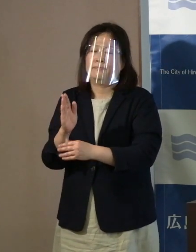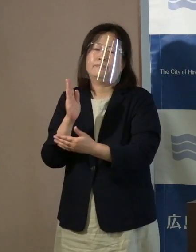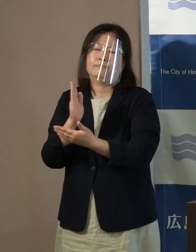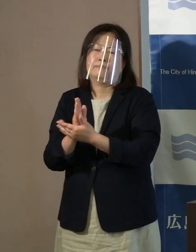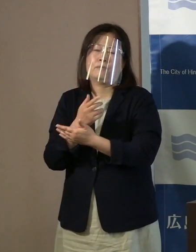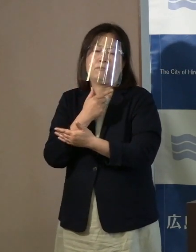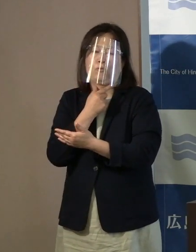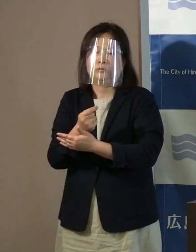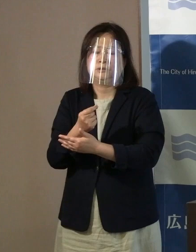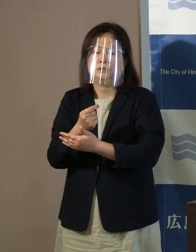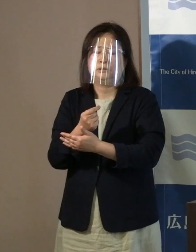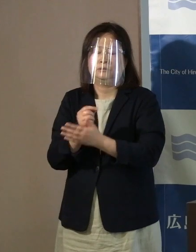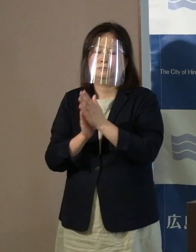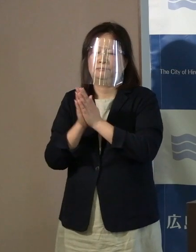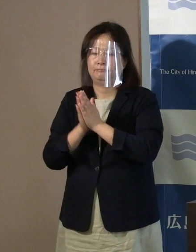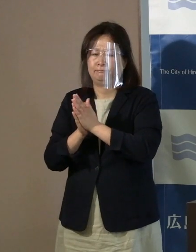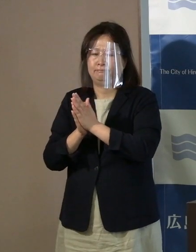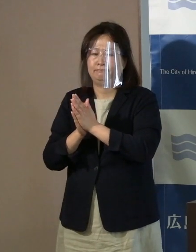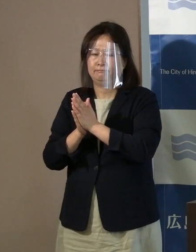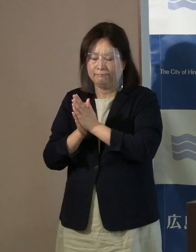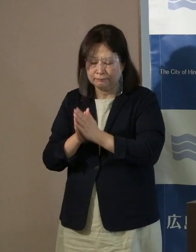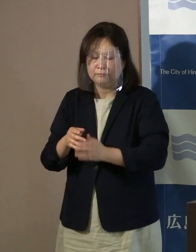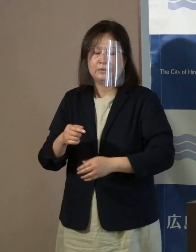自分たちの行動を自粛するということを､